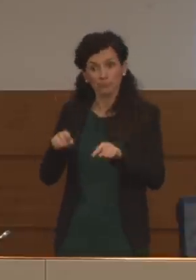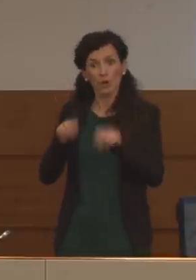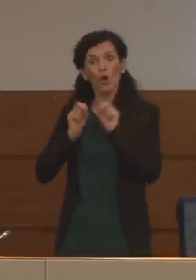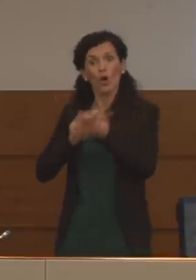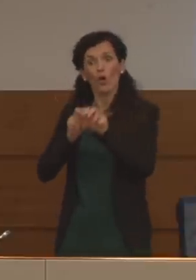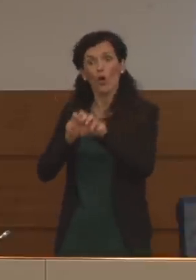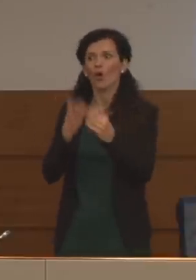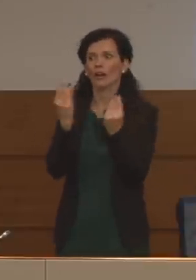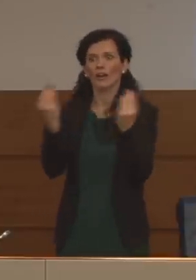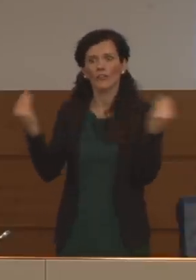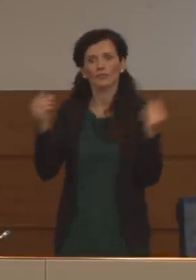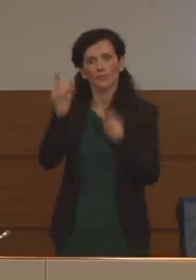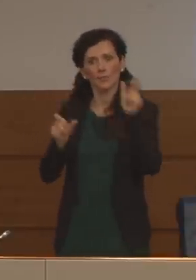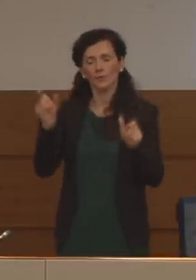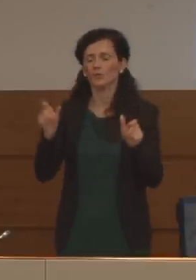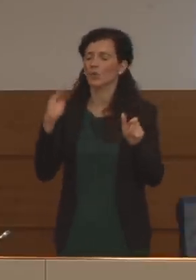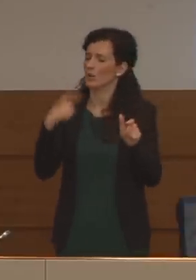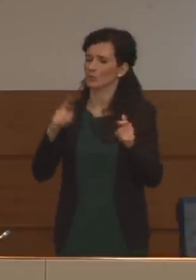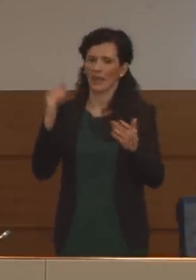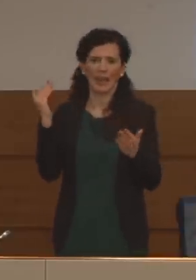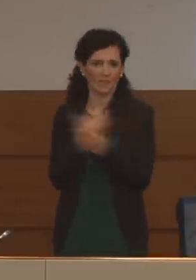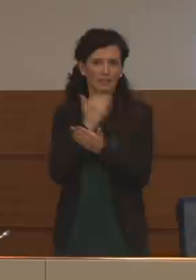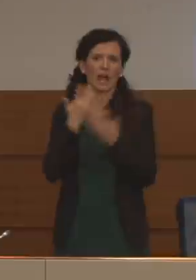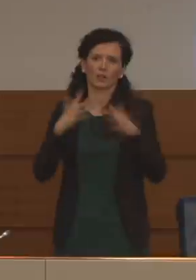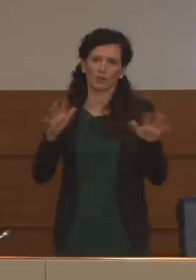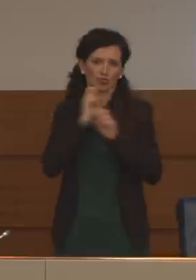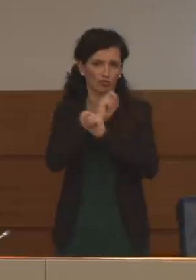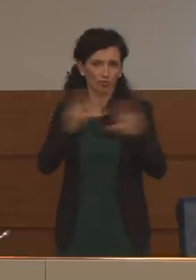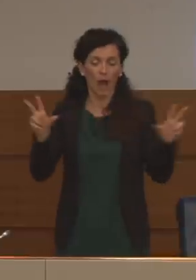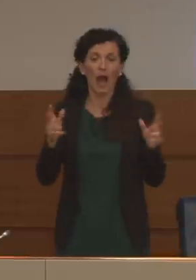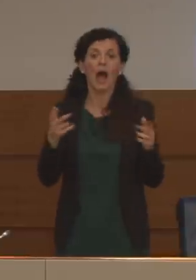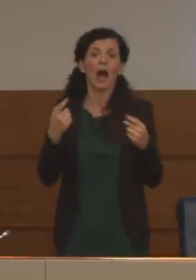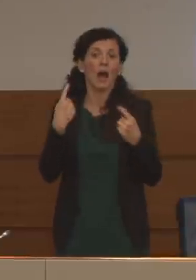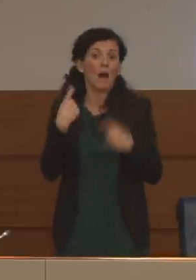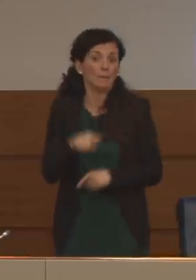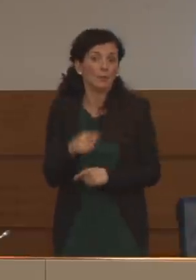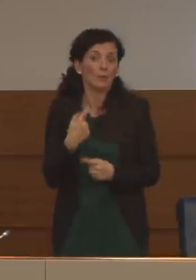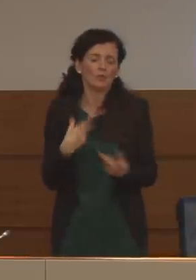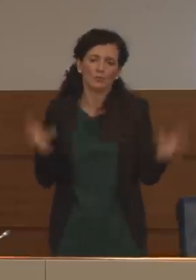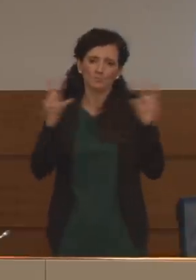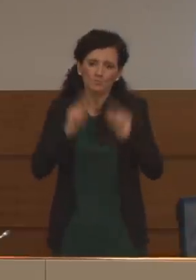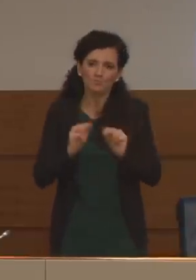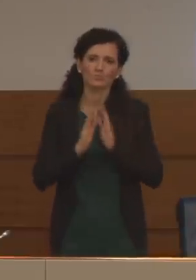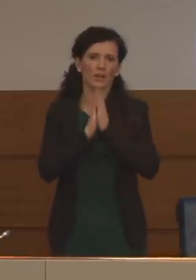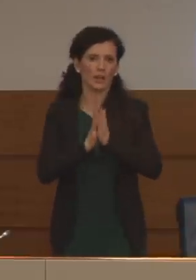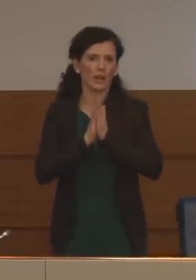possibilità e quindi torniamo alla raccomandazione iniziale ossia che un rispetto